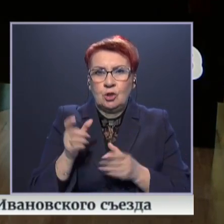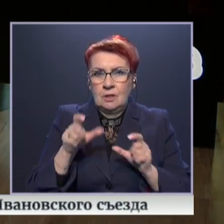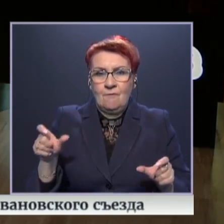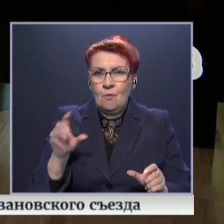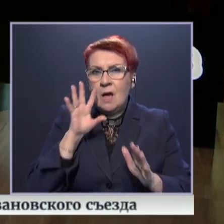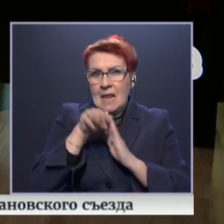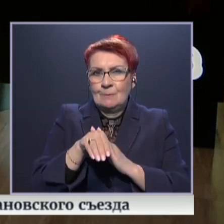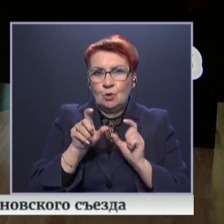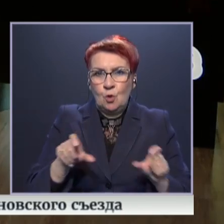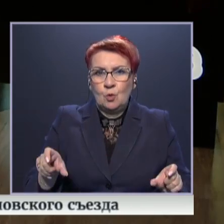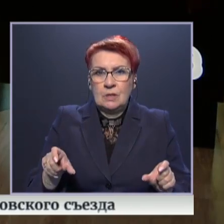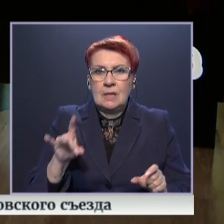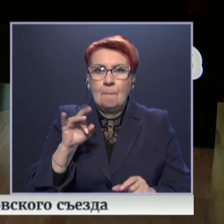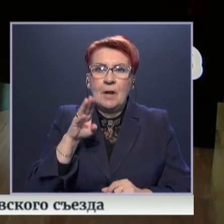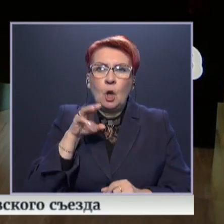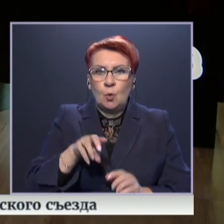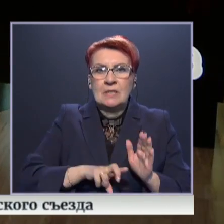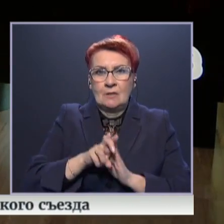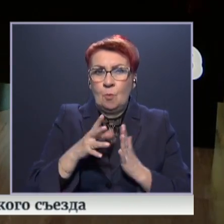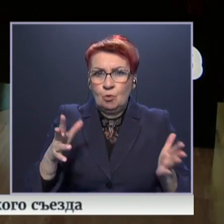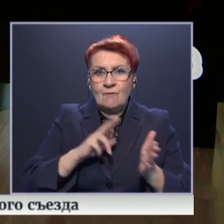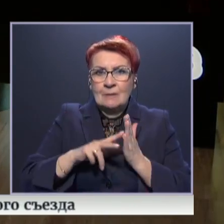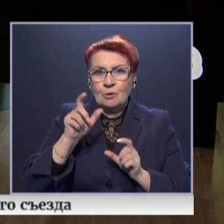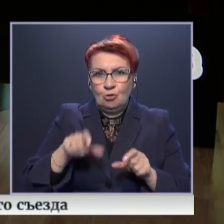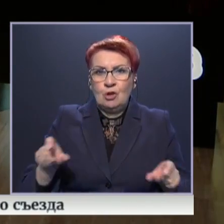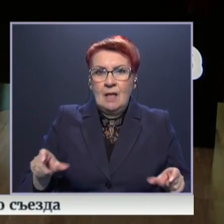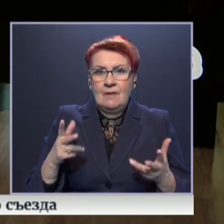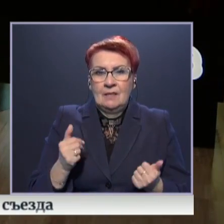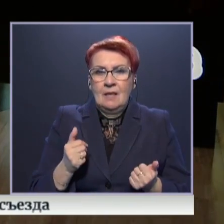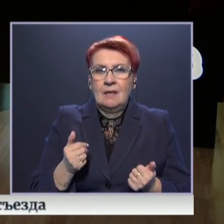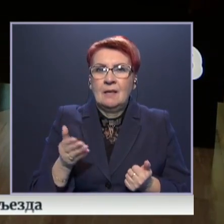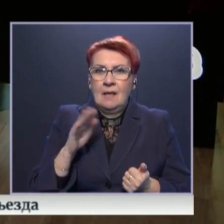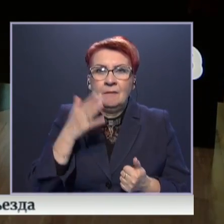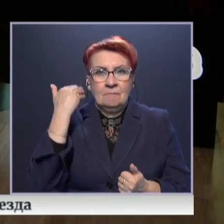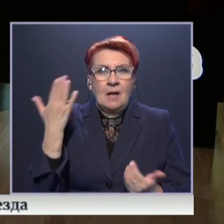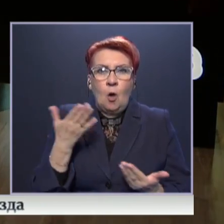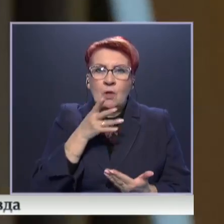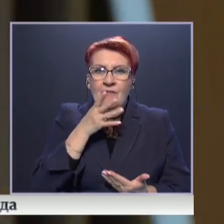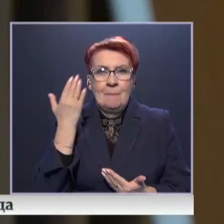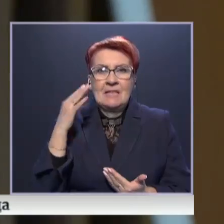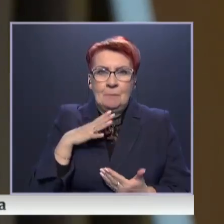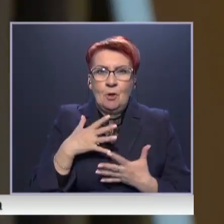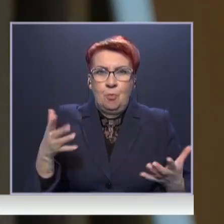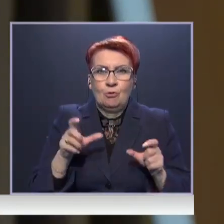людей приют церковные больше 80 человек но я знаю что даже больше было какое-то время назад как вы им помогаете